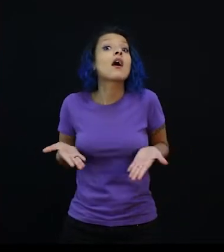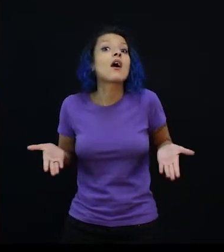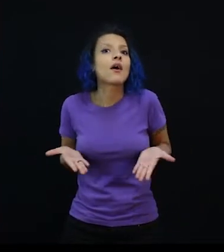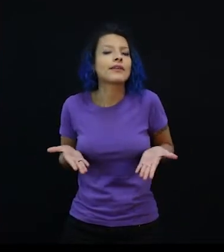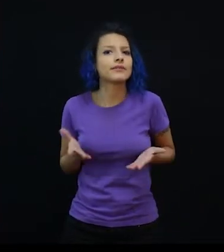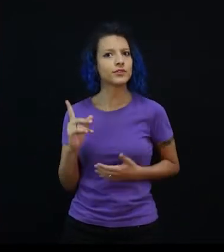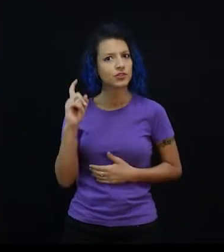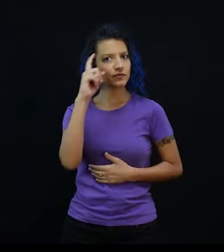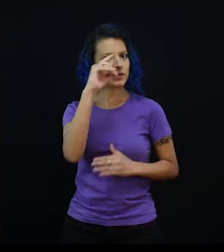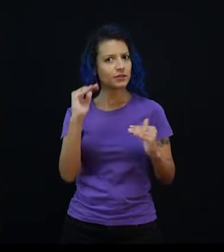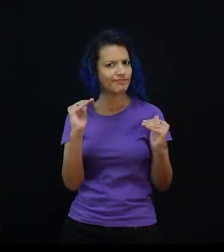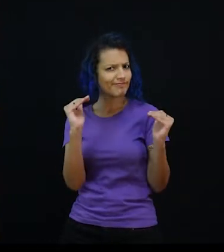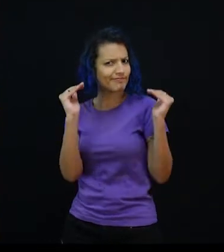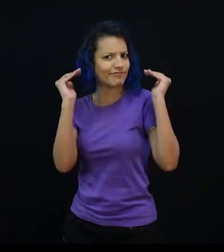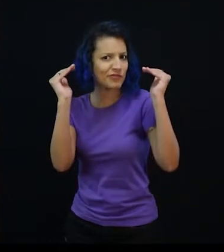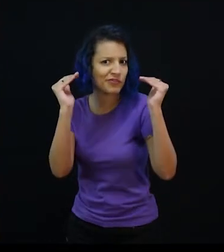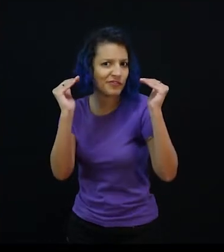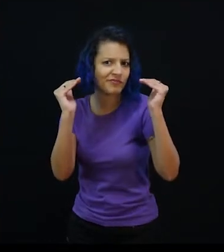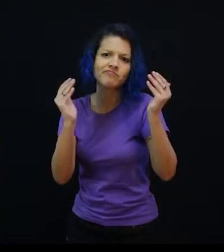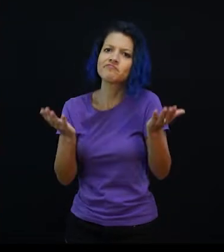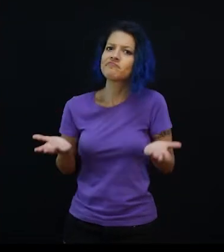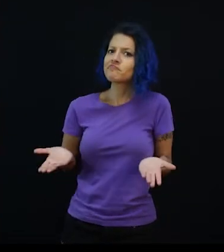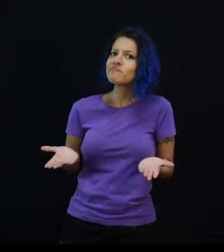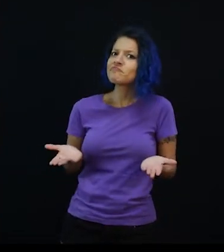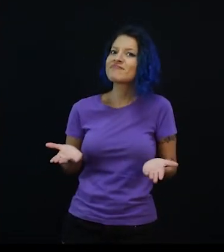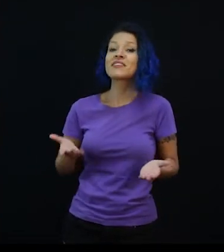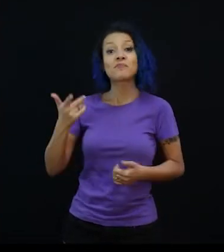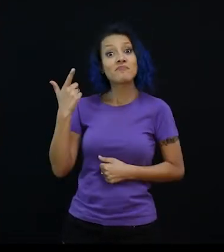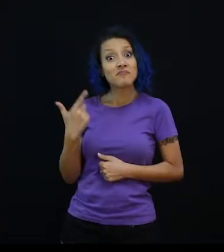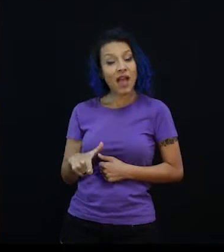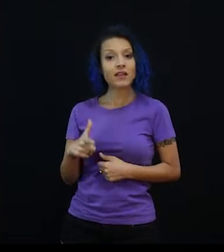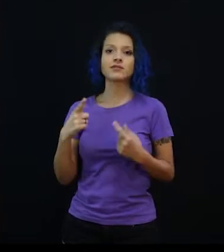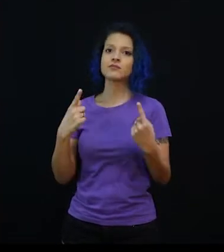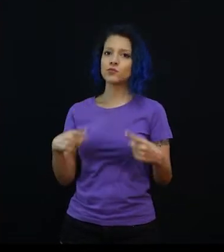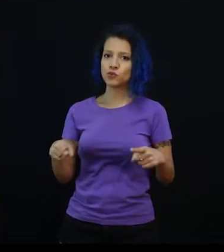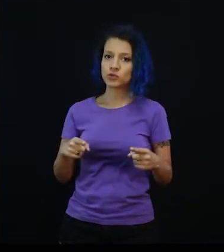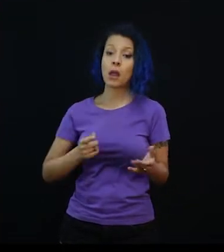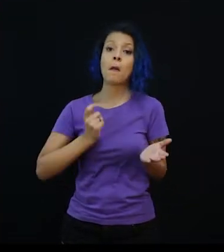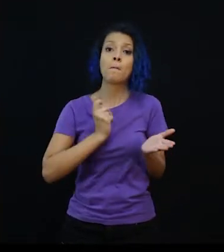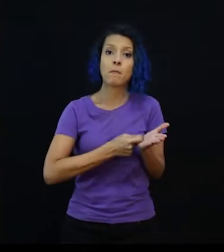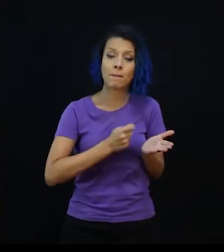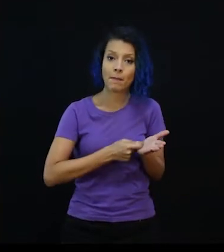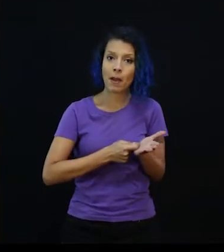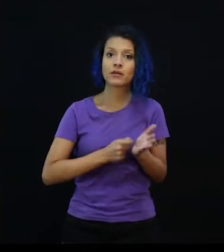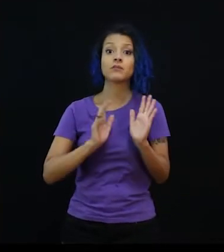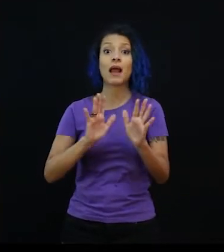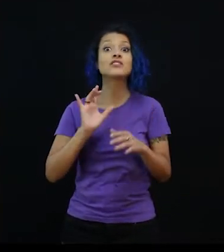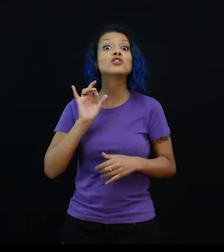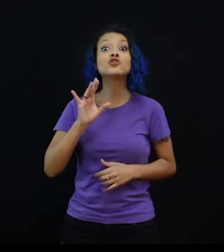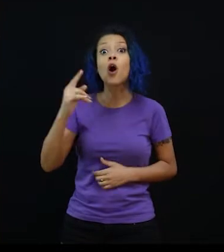sabe por quê? Porque a gente vai tocar de novo isso tudo, só que a gente vai cantar só na cabeça.